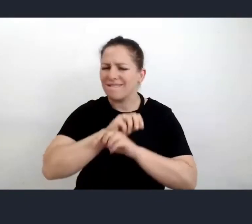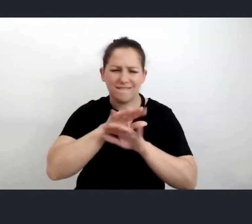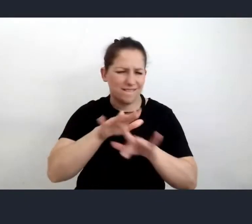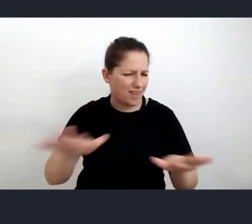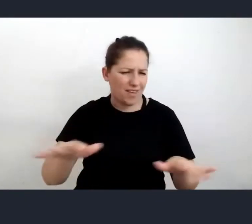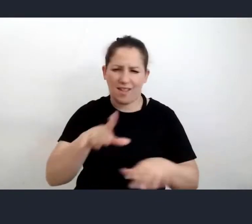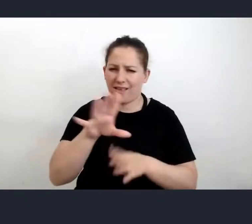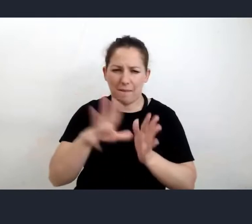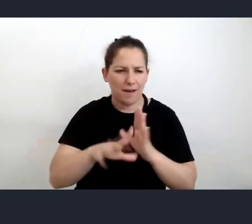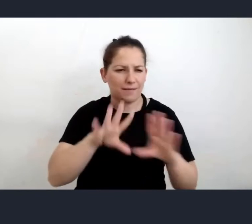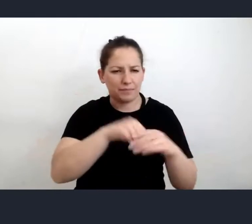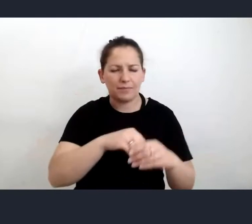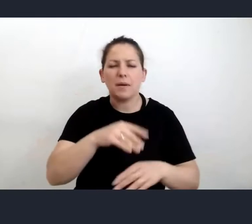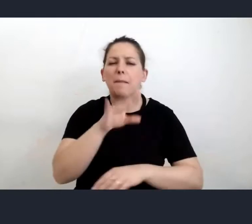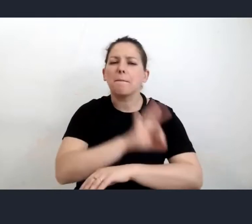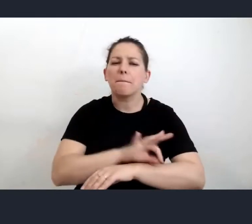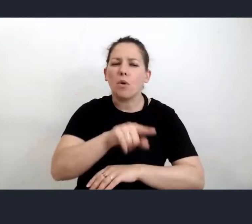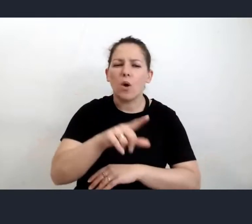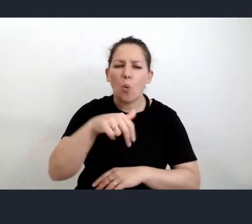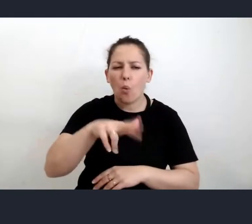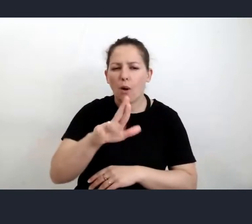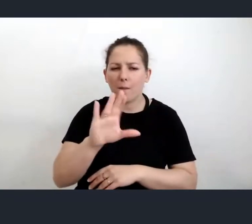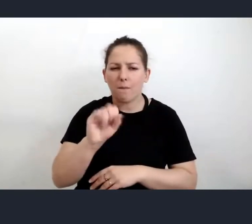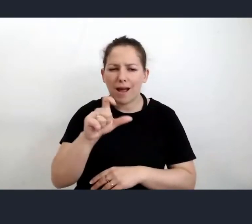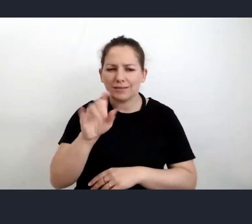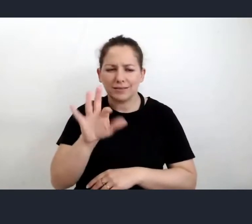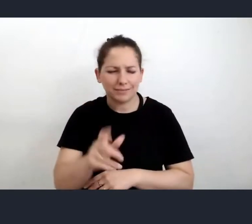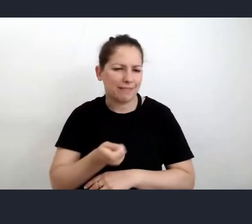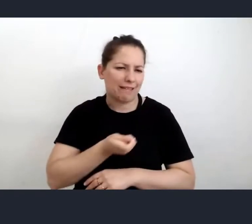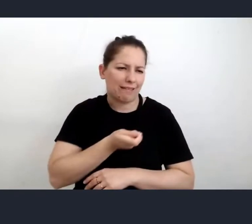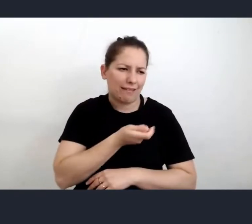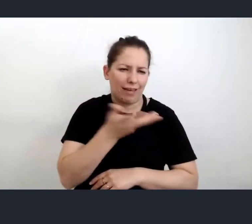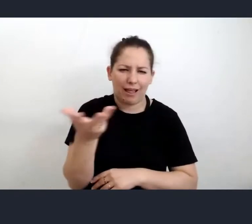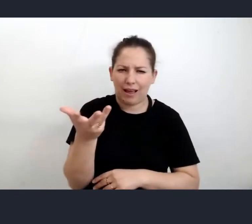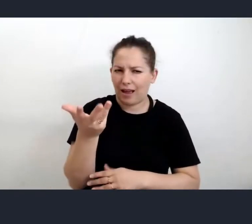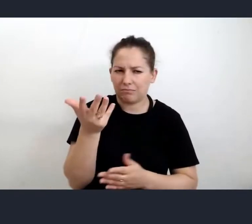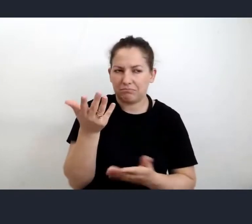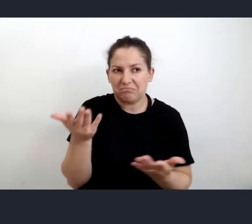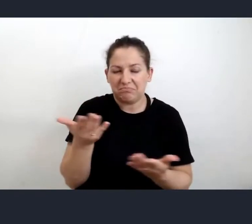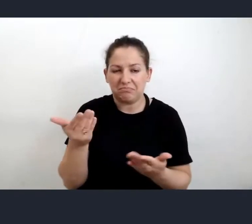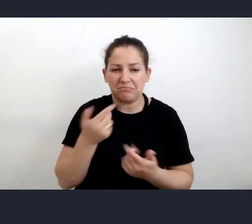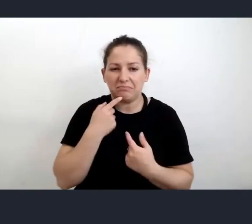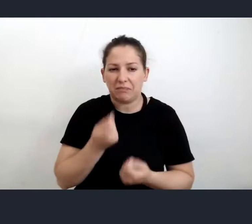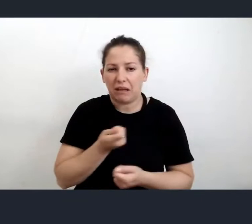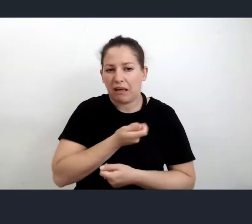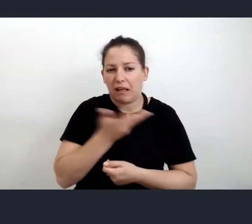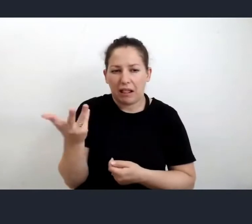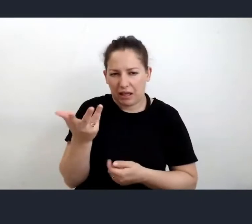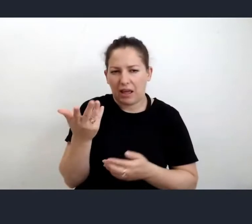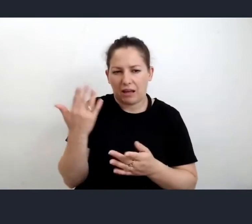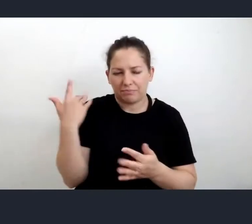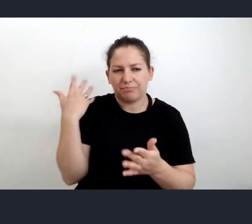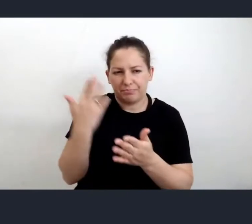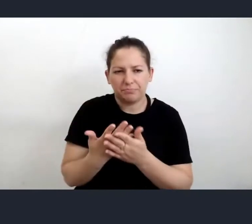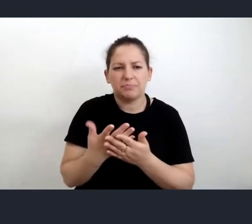w projektach urbactowskich i to już od kilku, można powiedzieć, że od kilku rozdań tego programu URBACT.